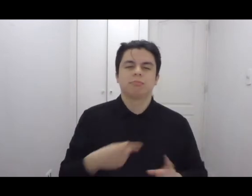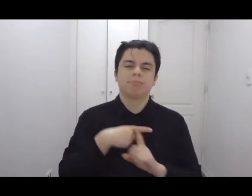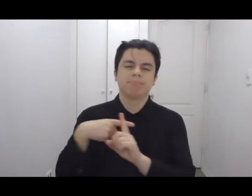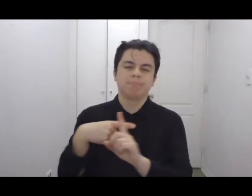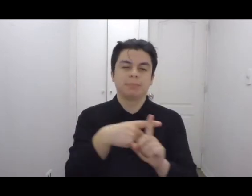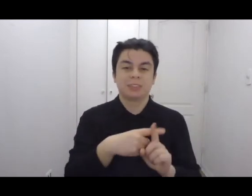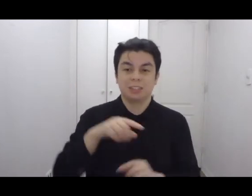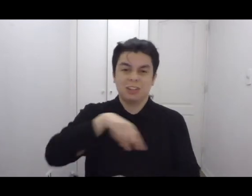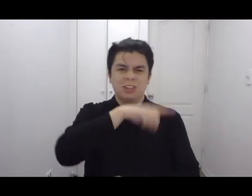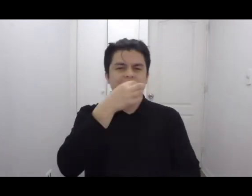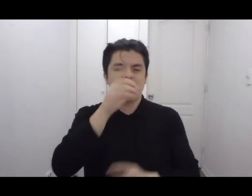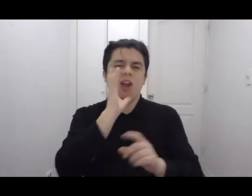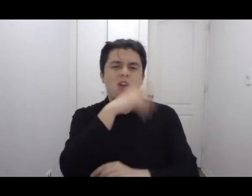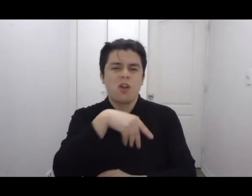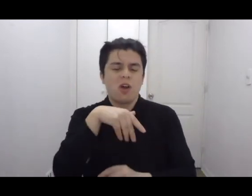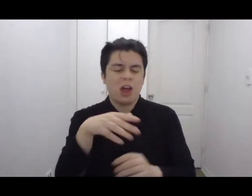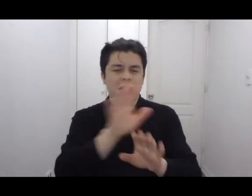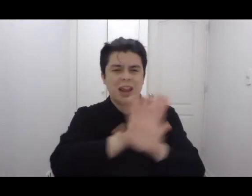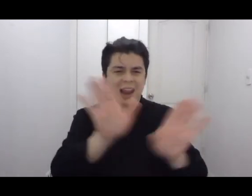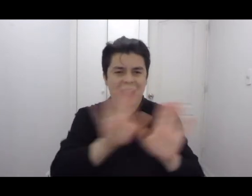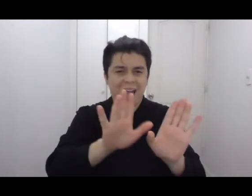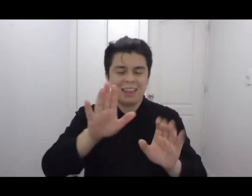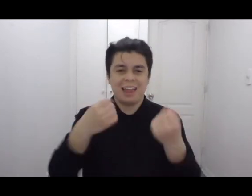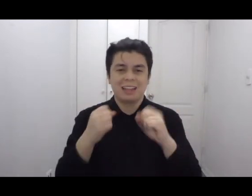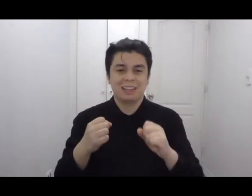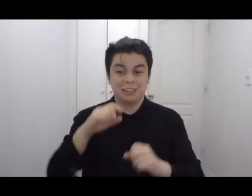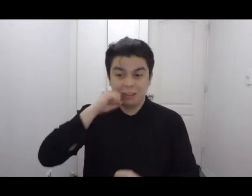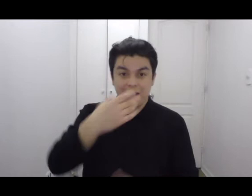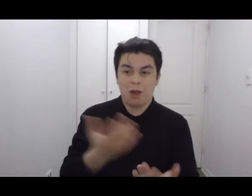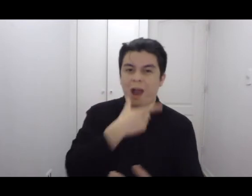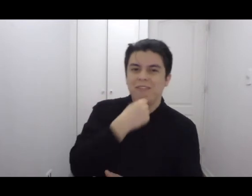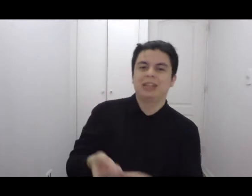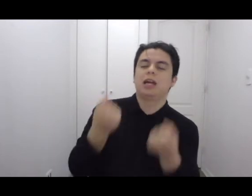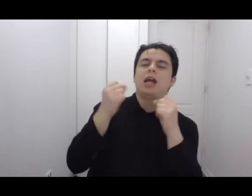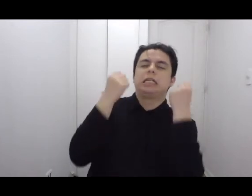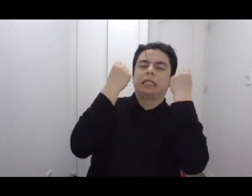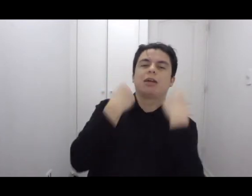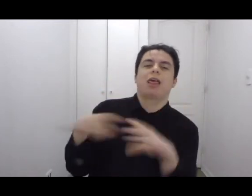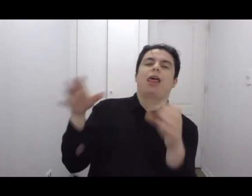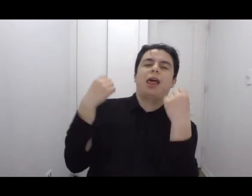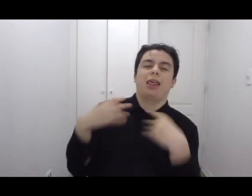no lo tengan, como si fuera tan fácil, asi sácalo, sácalo, yo creo que no lo deberían tener